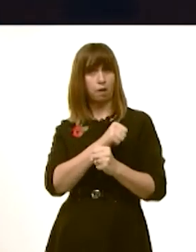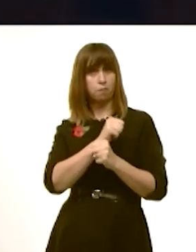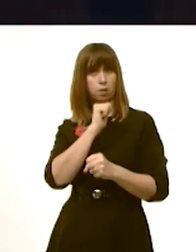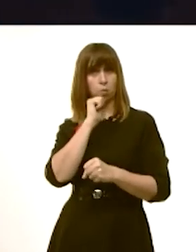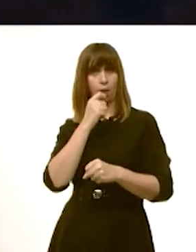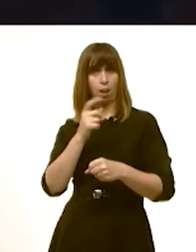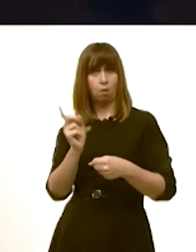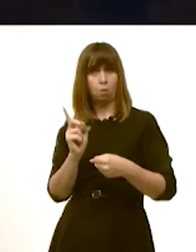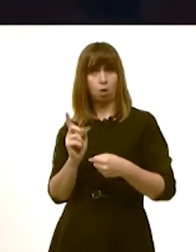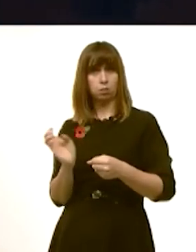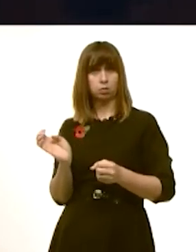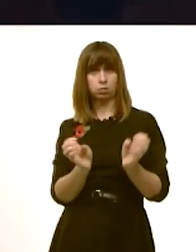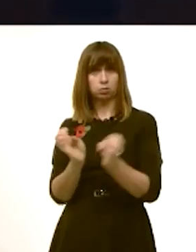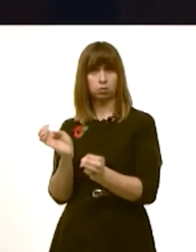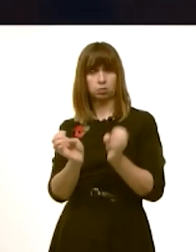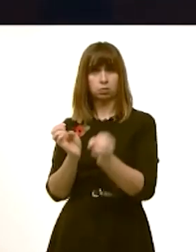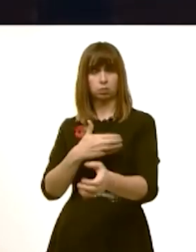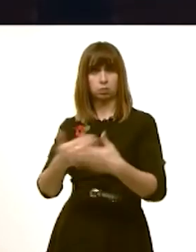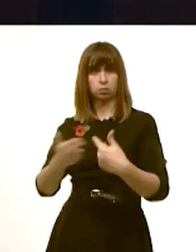rheolaeth yna?